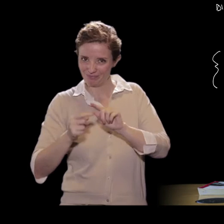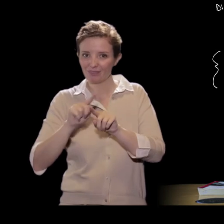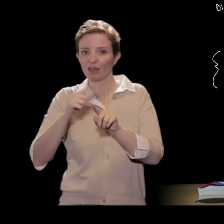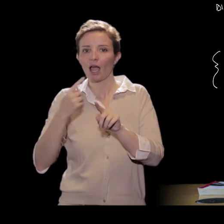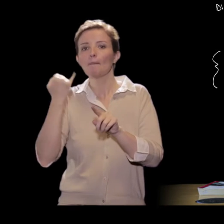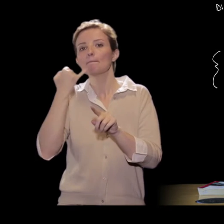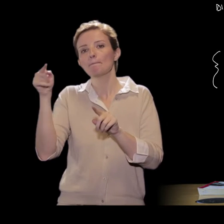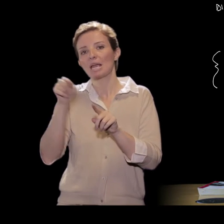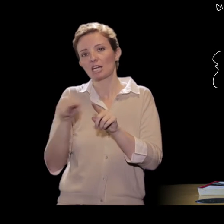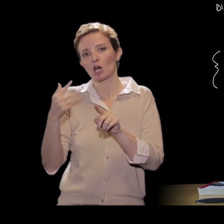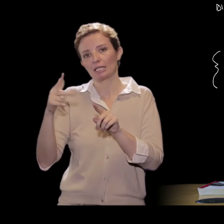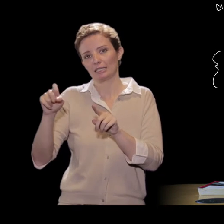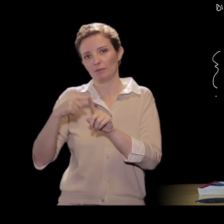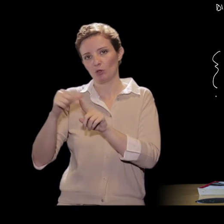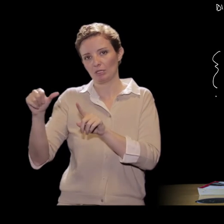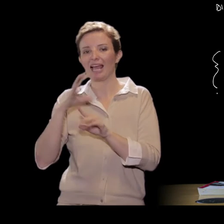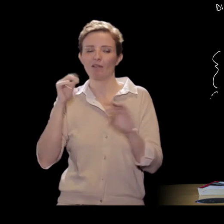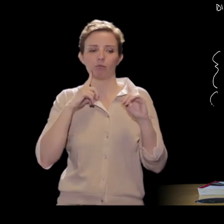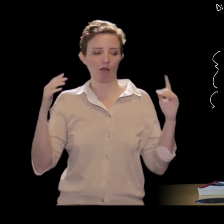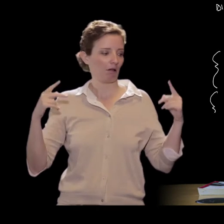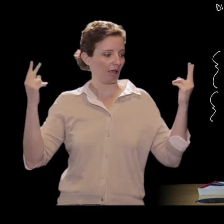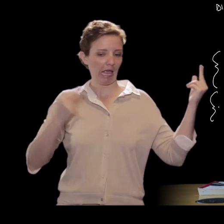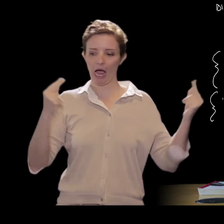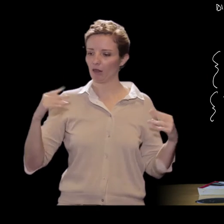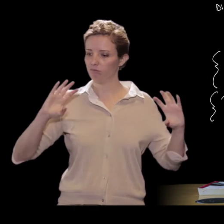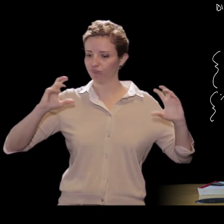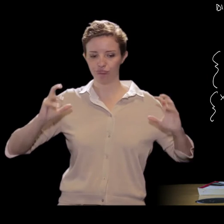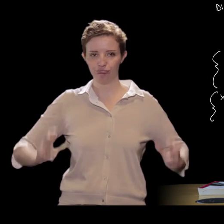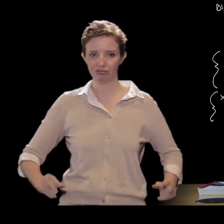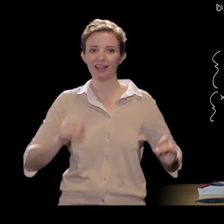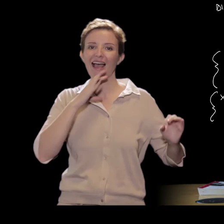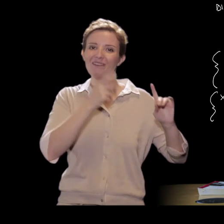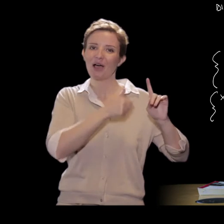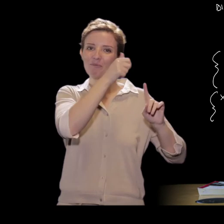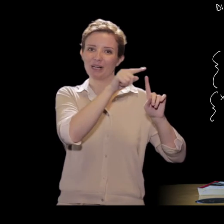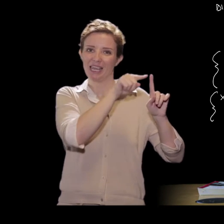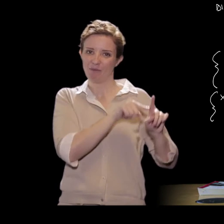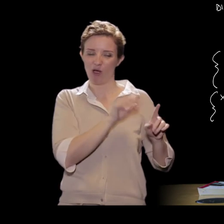Possiamo portare avanti entrambi i sistemi. Per il primo, in cui x è maggiore o uguale di 2,